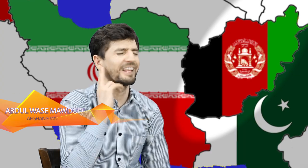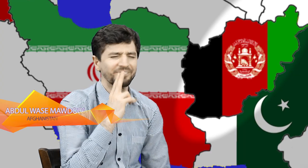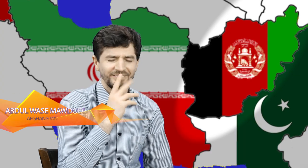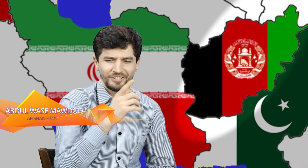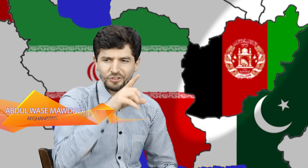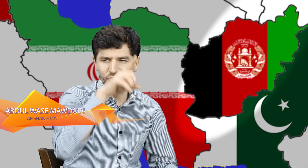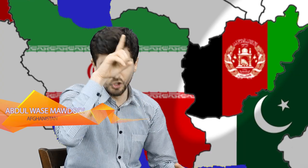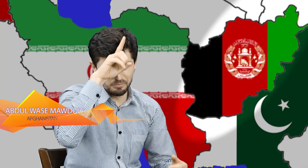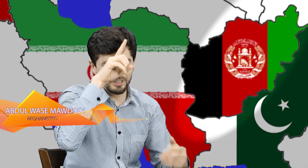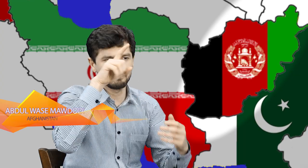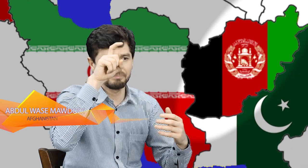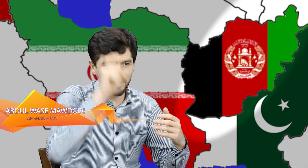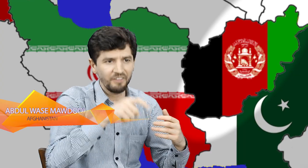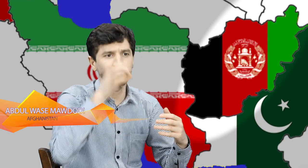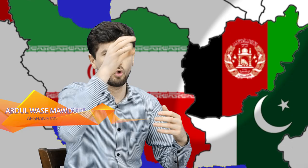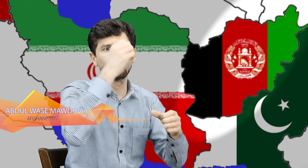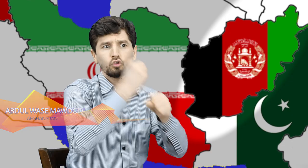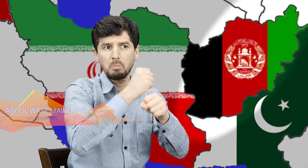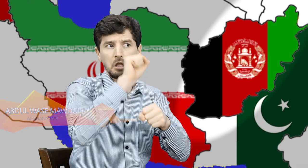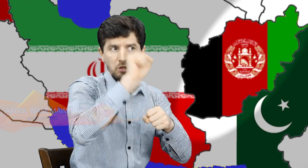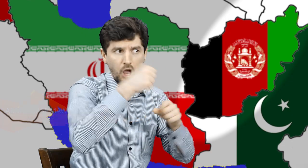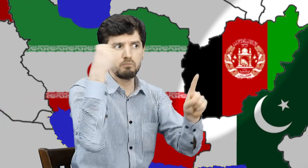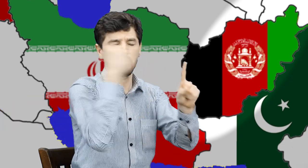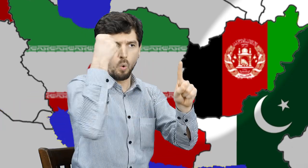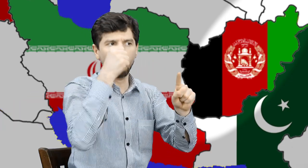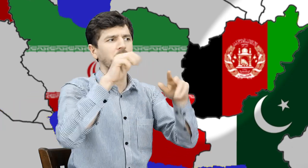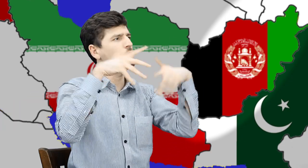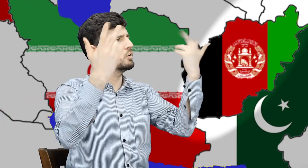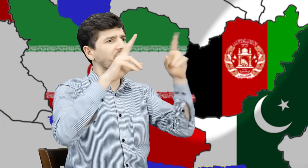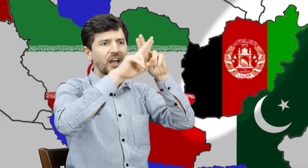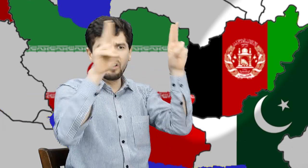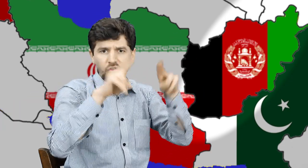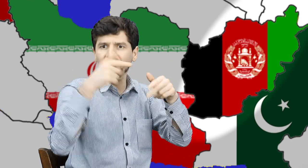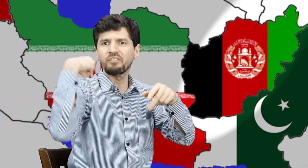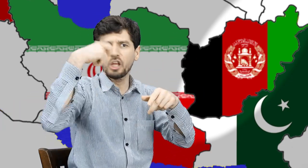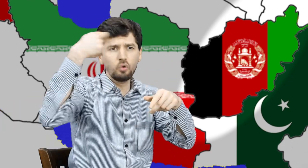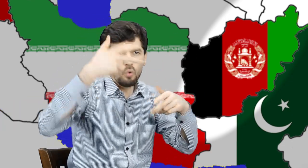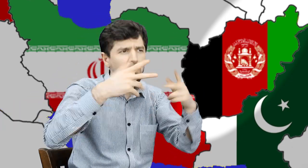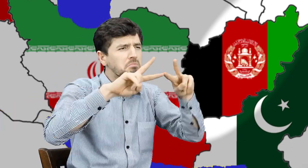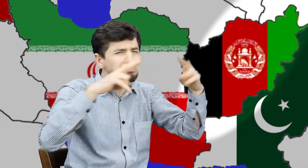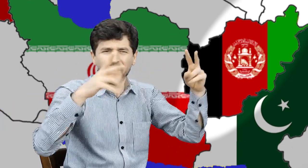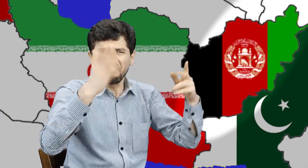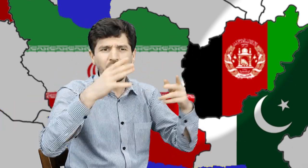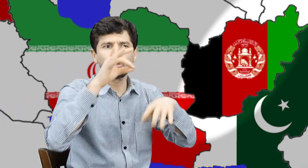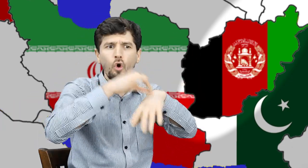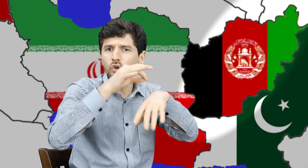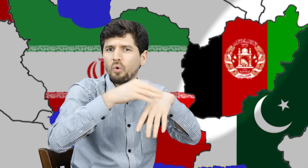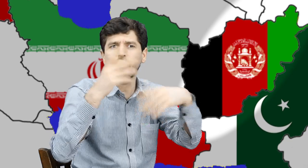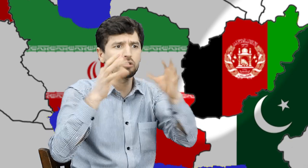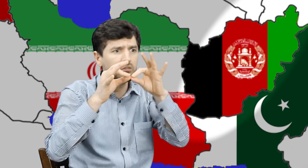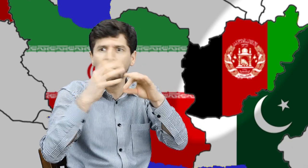Was mich erstaunt, ist dass hier in Europa taube Doktoren, taube Filmemacher usw. gibt!